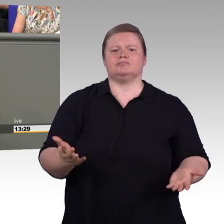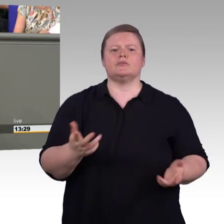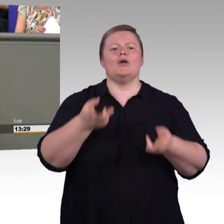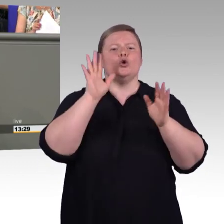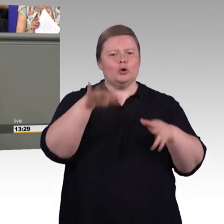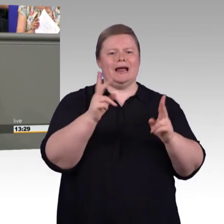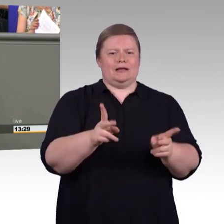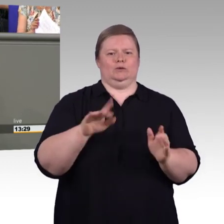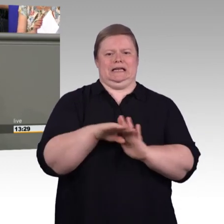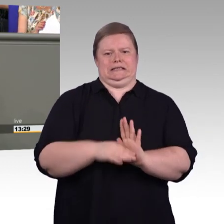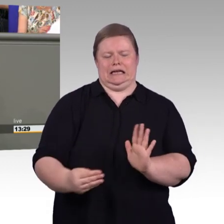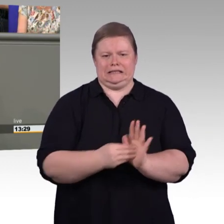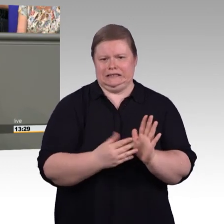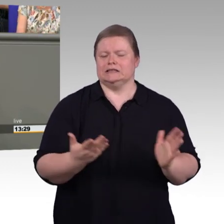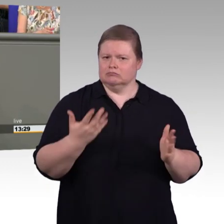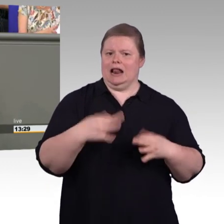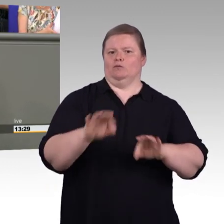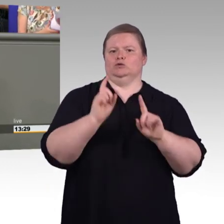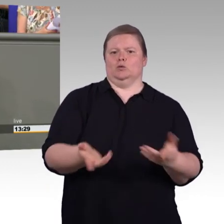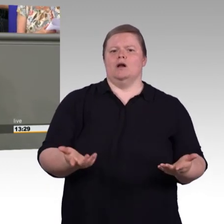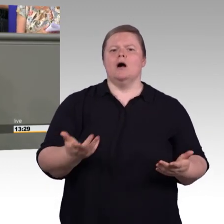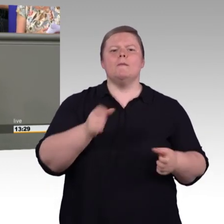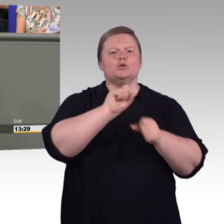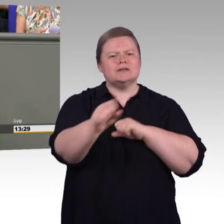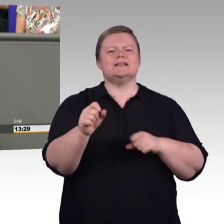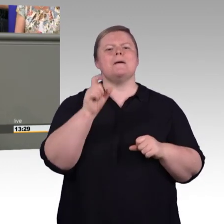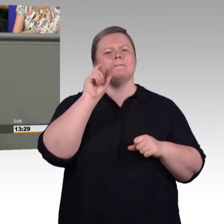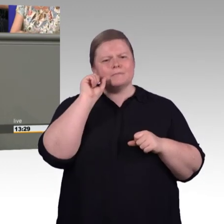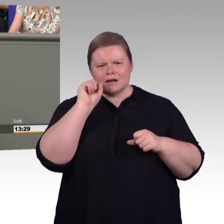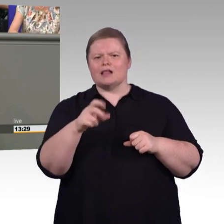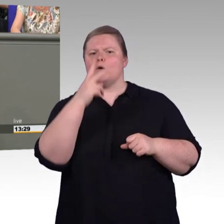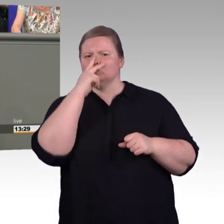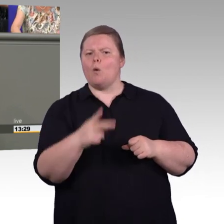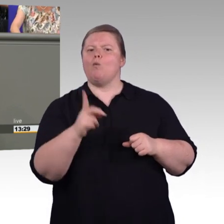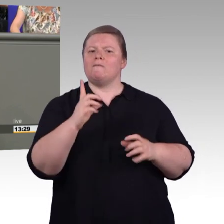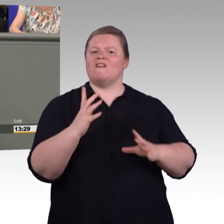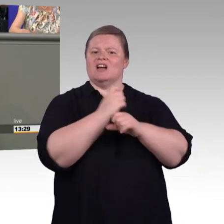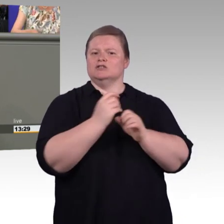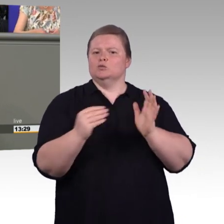es darf künftig nicht mehr uneheliche Kinder heißen, sondern es müsse nicht eheliche Kinder heißen.